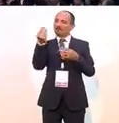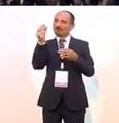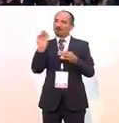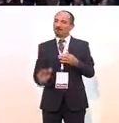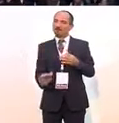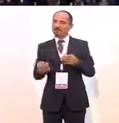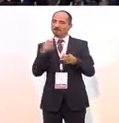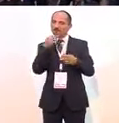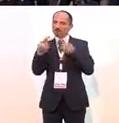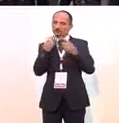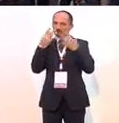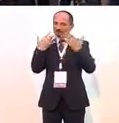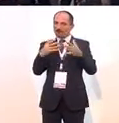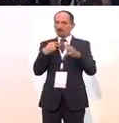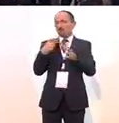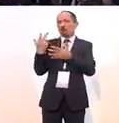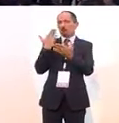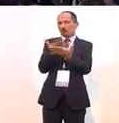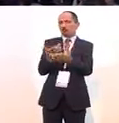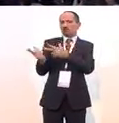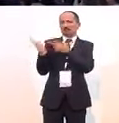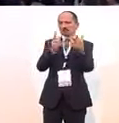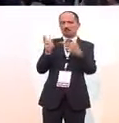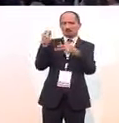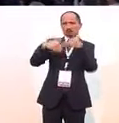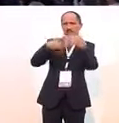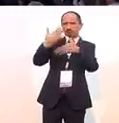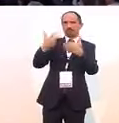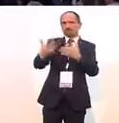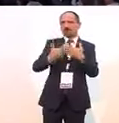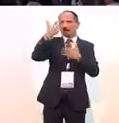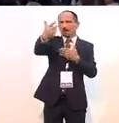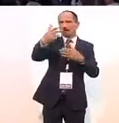è una proposta che noi abbiamo portato avanti nel corso dei tre anni di governo. Ma perché